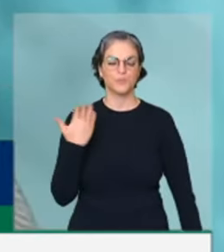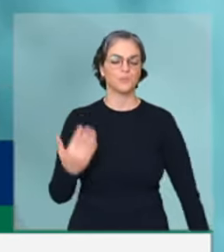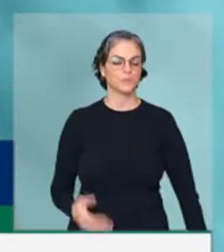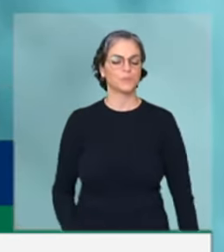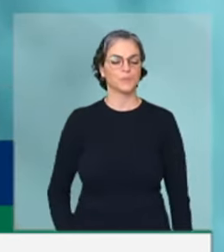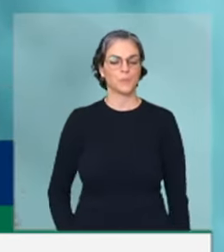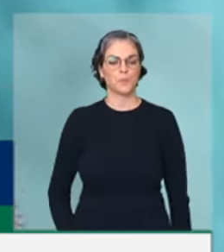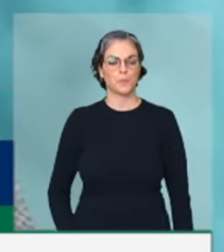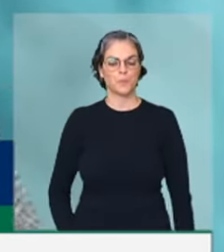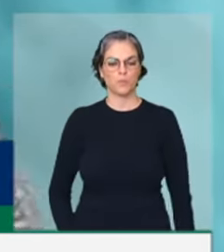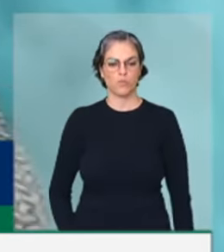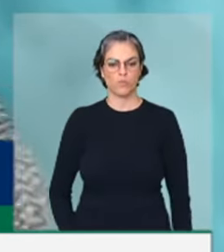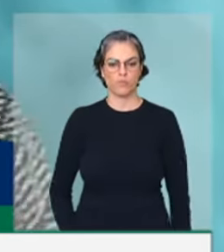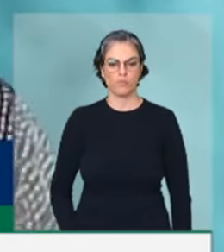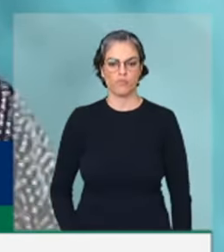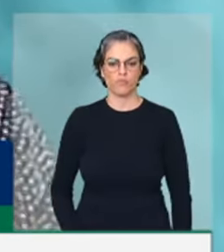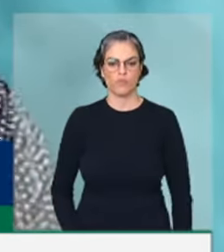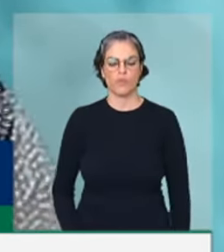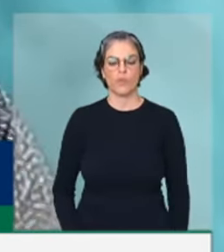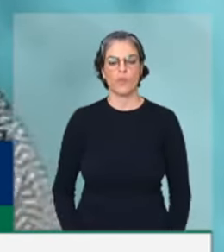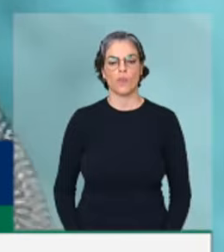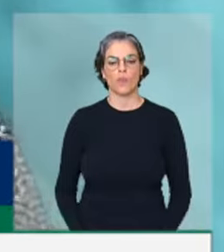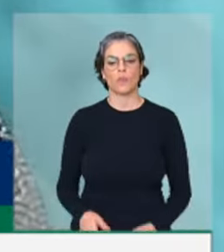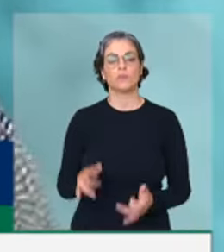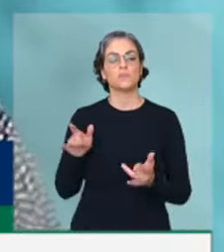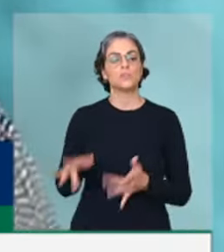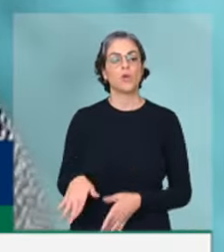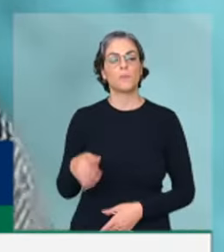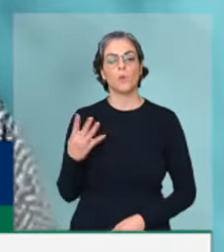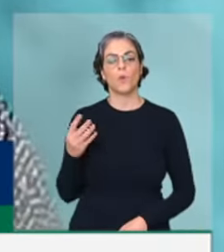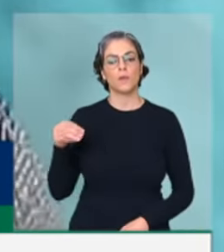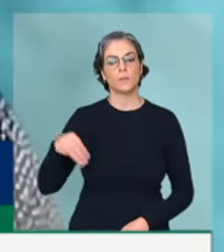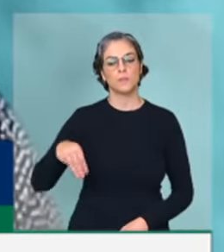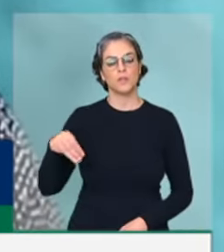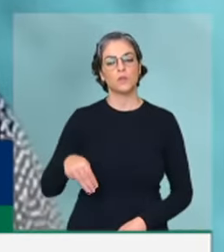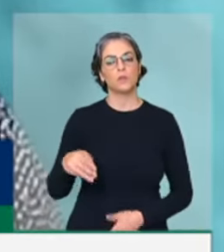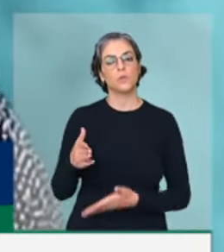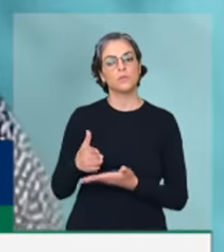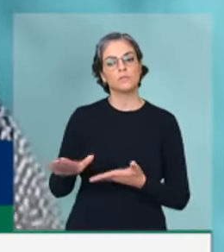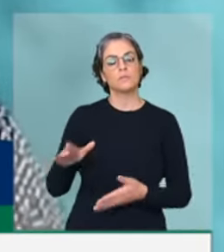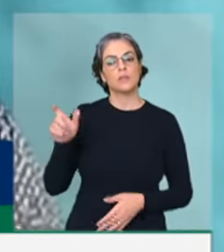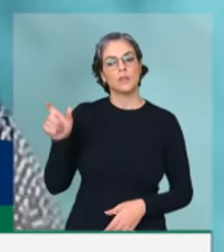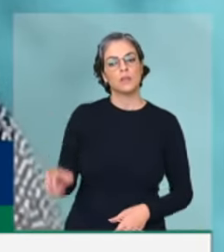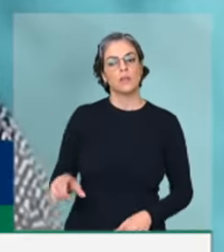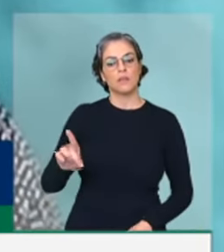PALAVRA... PARA MEU COMPANHEIRO DANIEL ALMEIDA. ALIÁS FOMOS NÓS OS SEGUIDORES DE AROLDO NESTA CASA SOMOS DOIS OS HERDEIROS